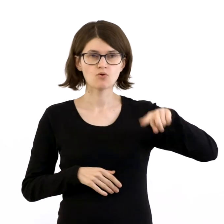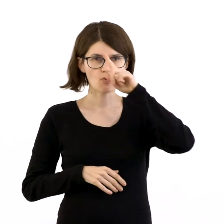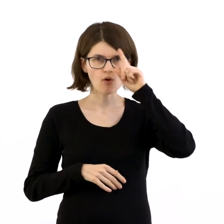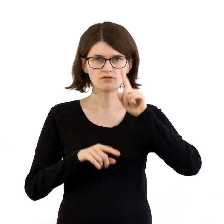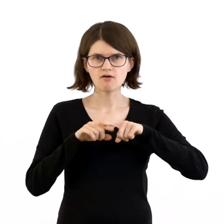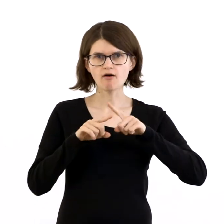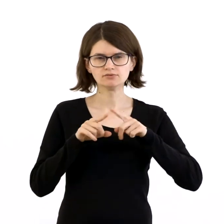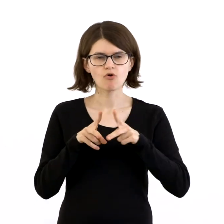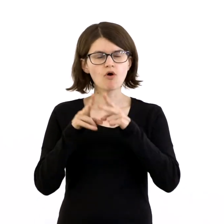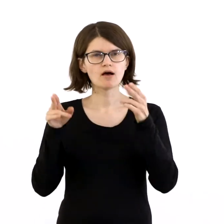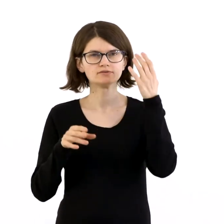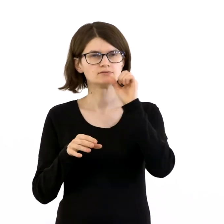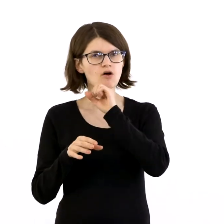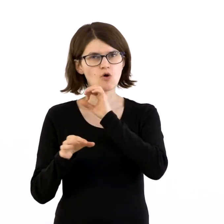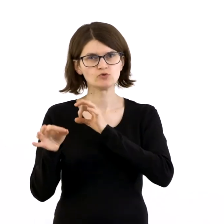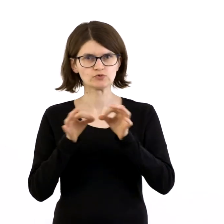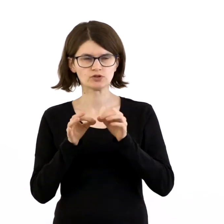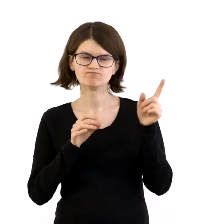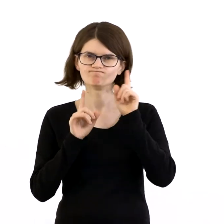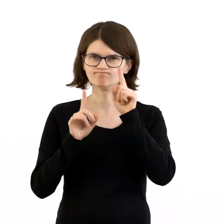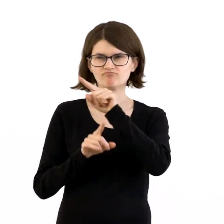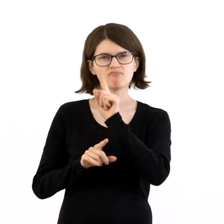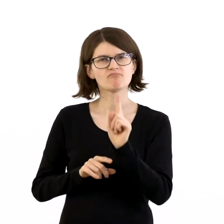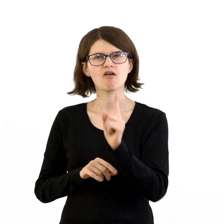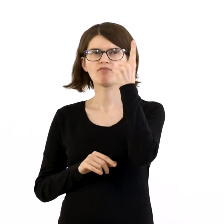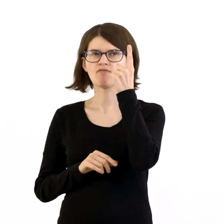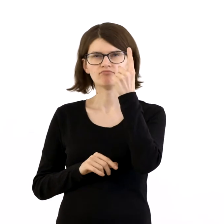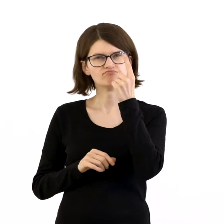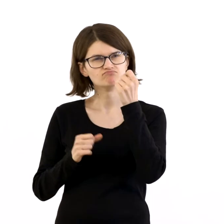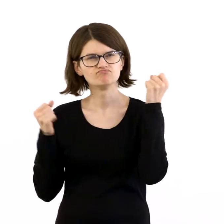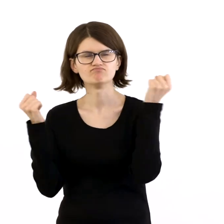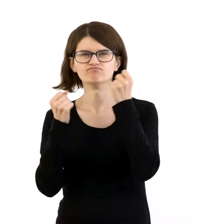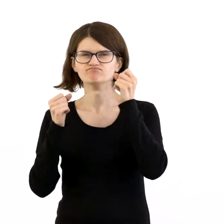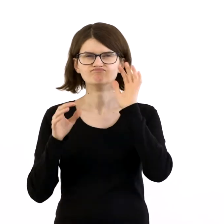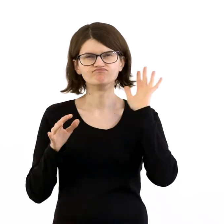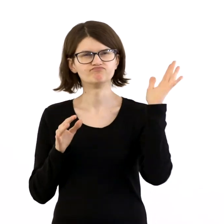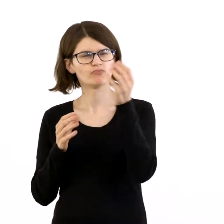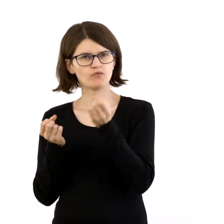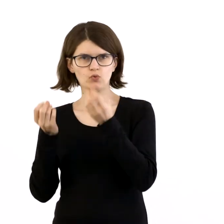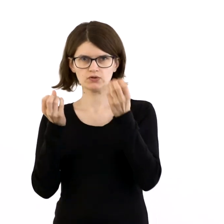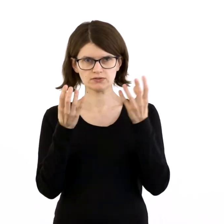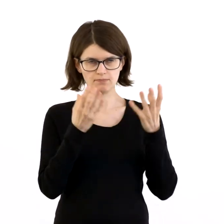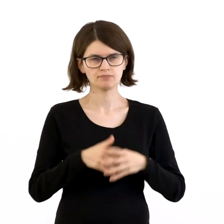Był uważany przez starożytnych za jednego z najbardziej wszechstronnych twórców.